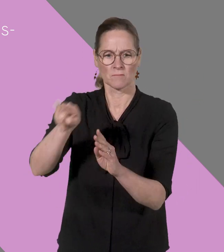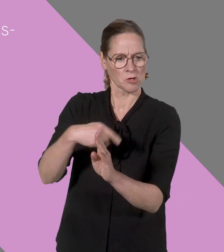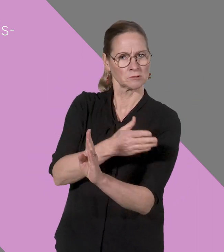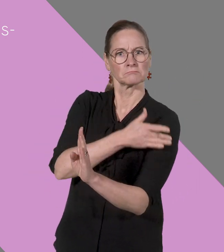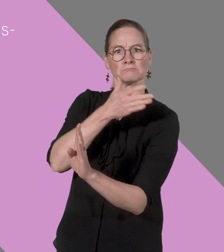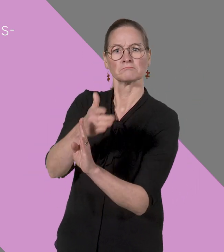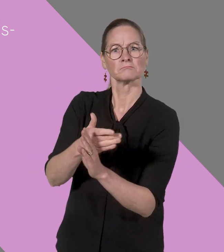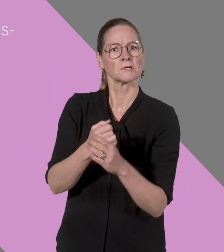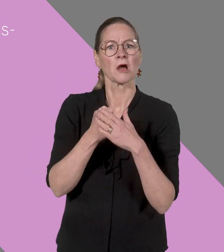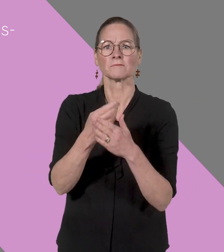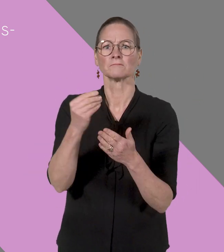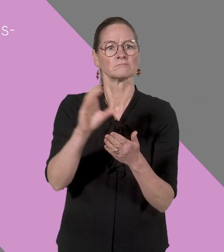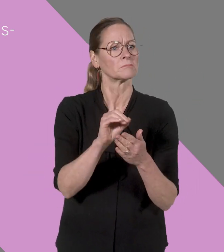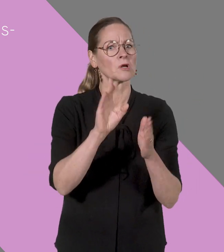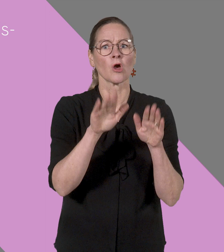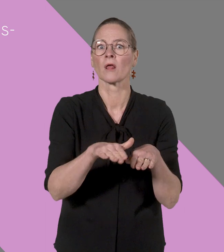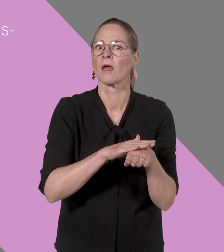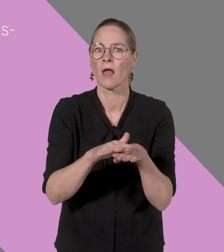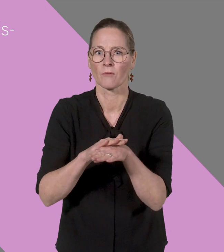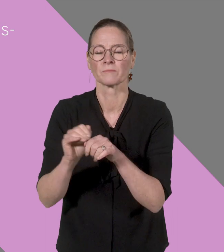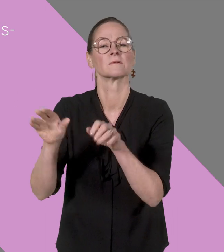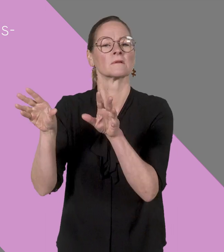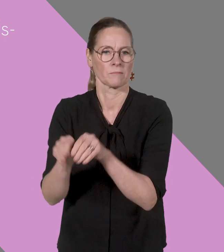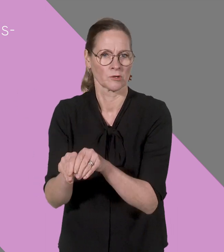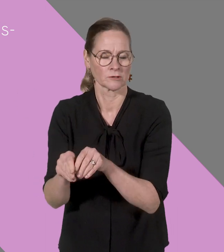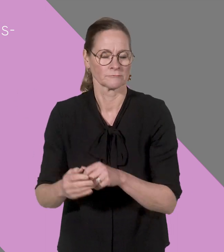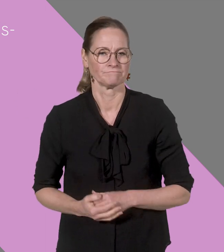mihin ne ovat käyttäneet avustuksensa kuluneena vuotena.